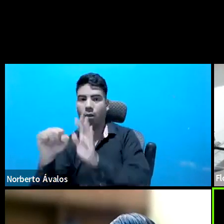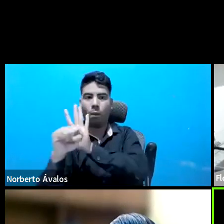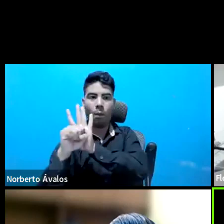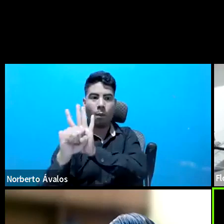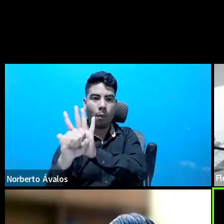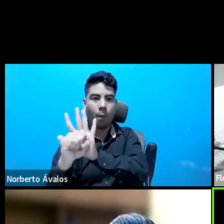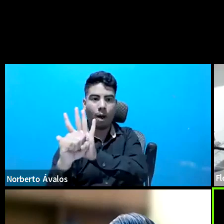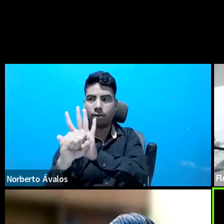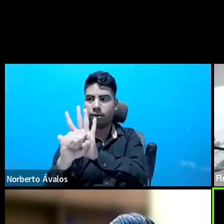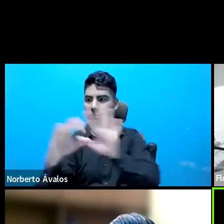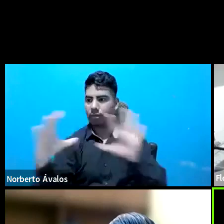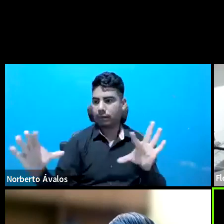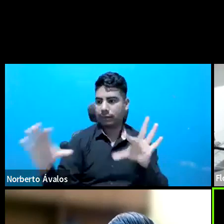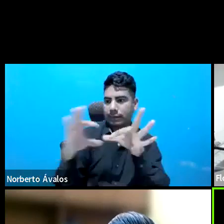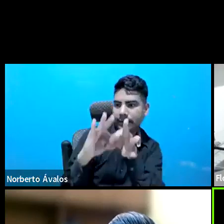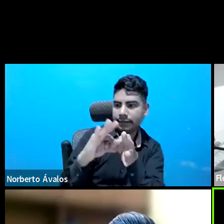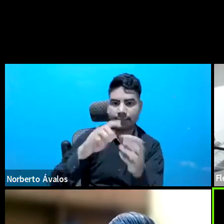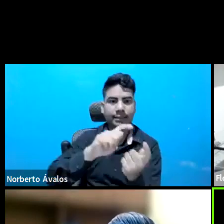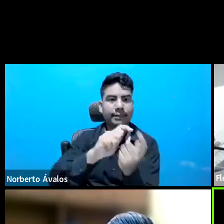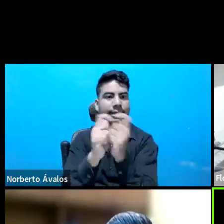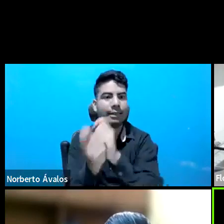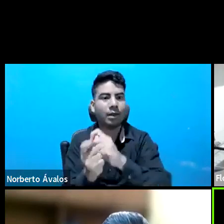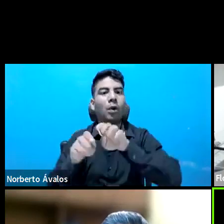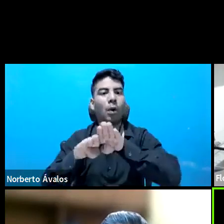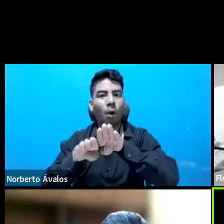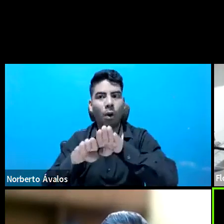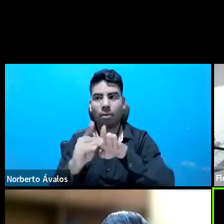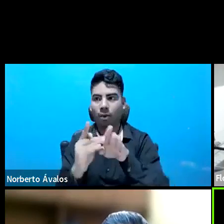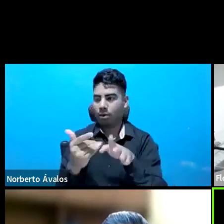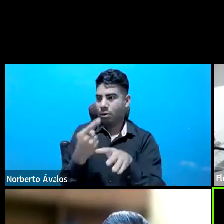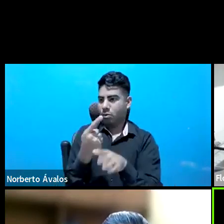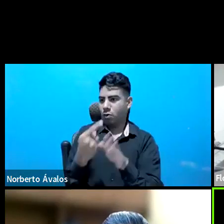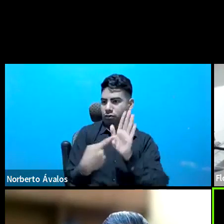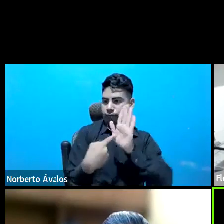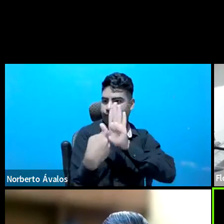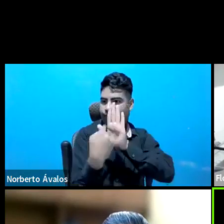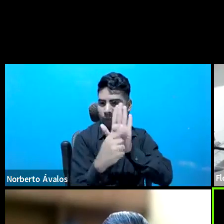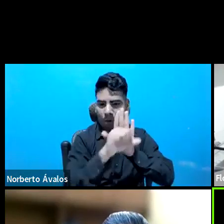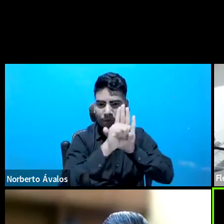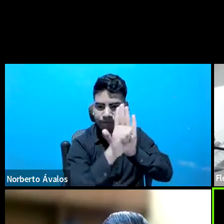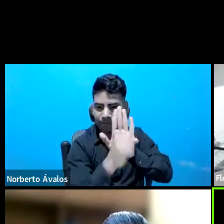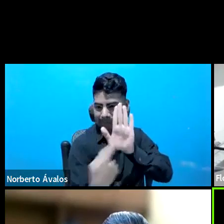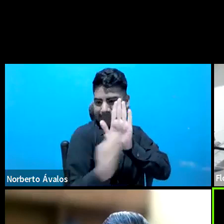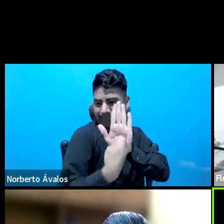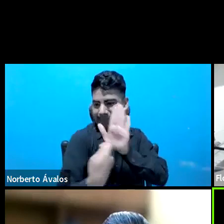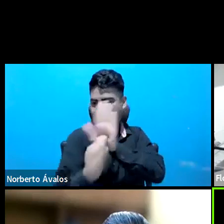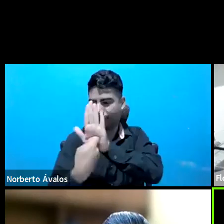simbólicas. No sé no sé dijiste el doble producto más la semizuma